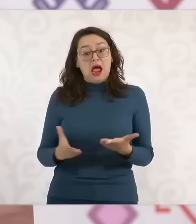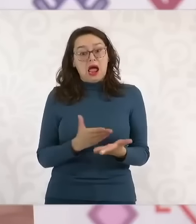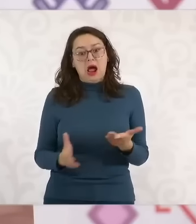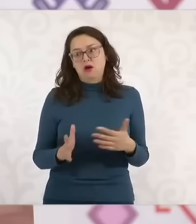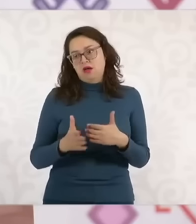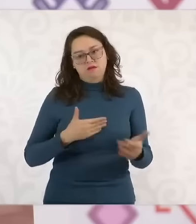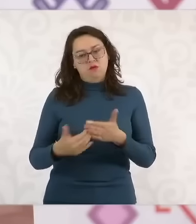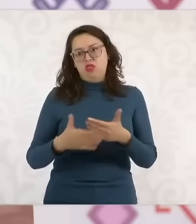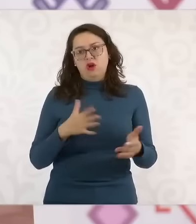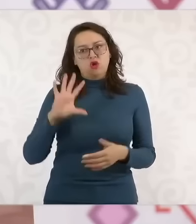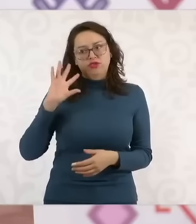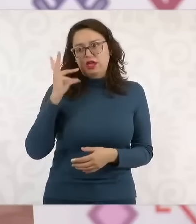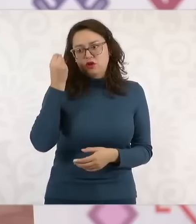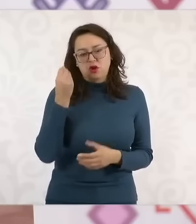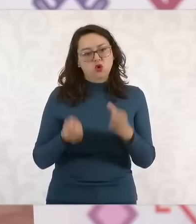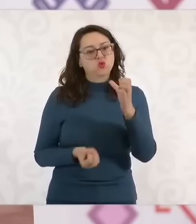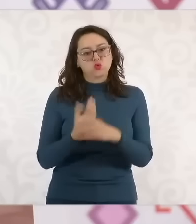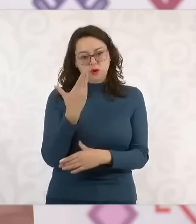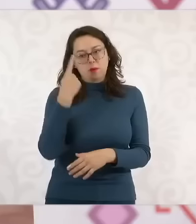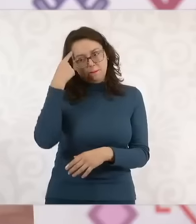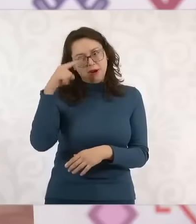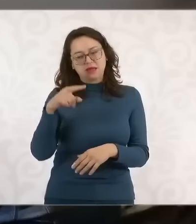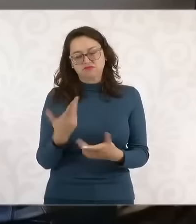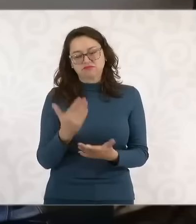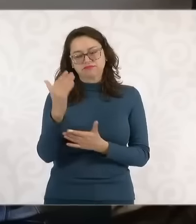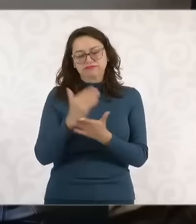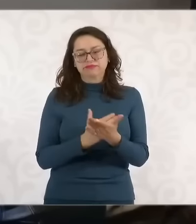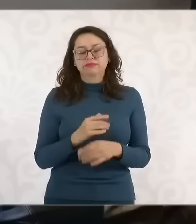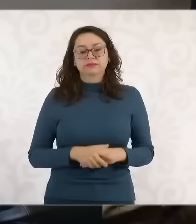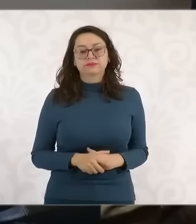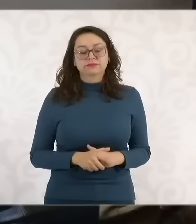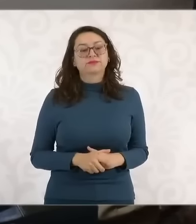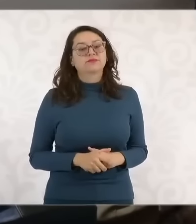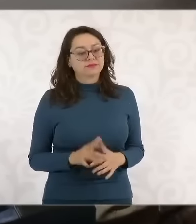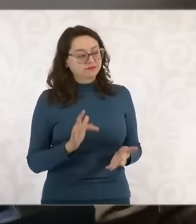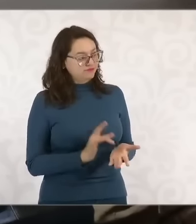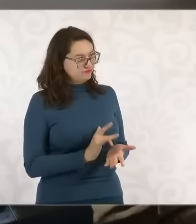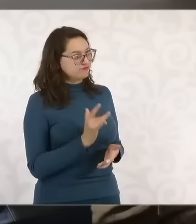y producir de manera amigable sin afectar las comunidades. Gracias. y preguntarle al secretario